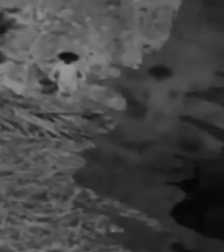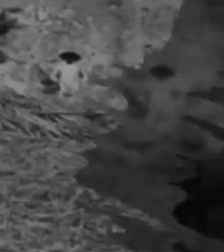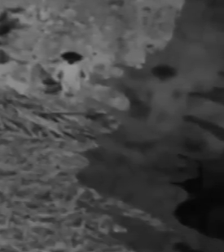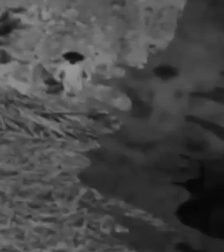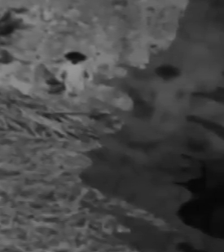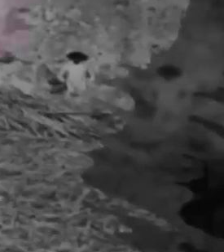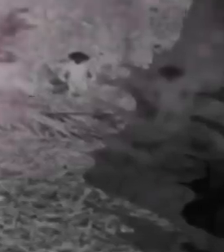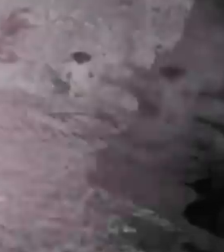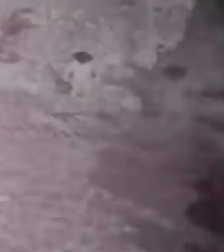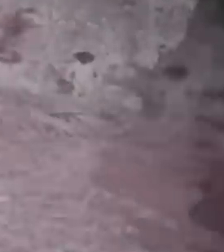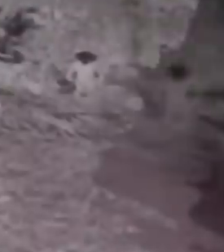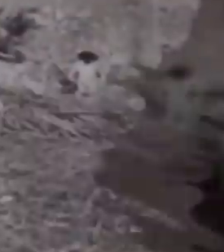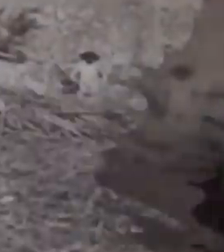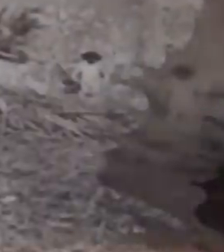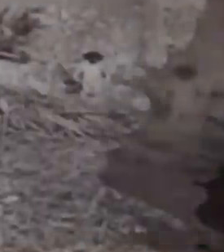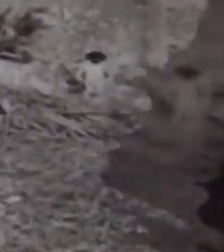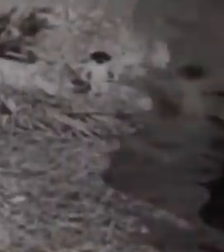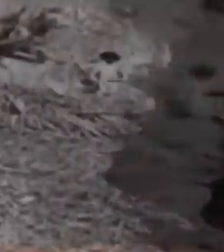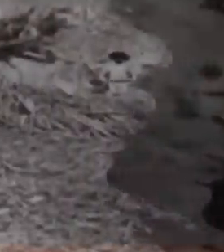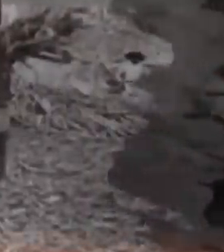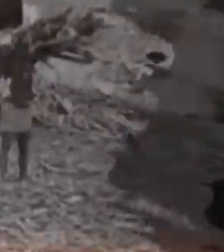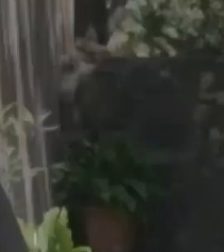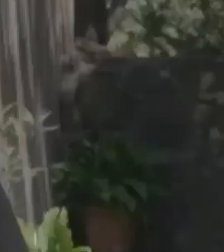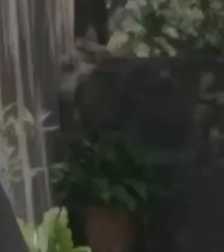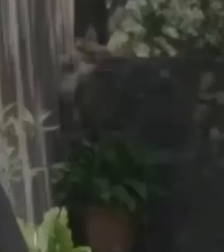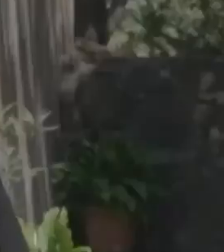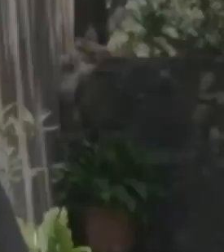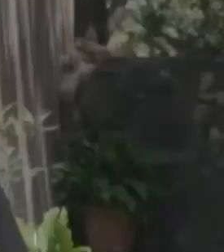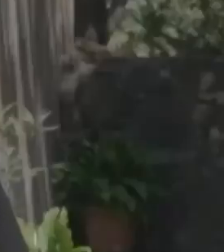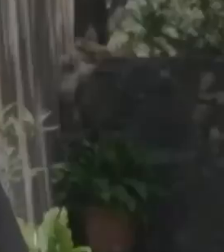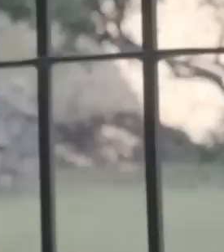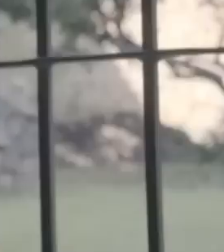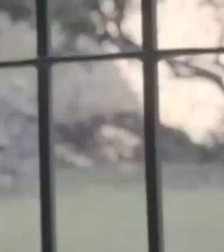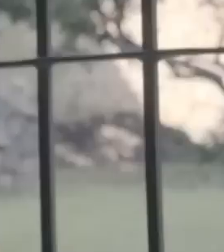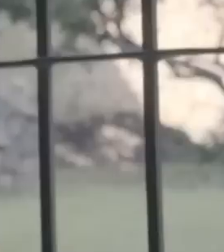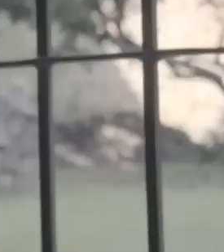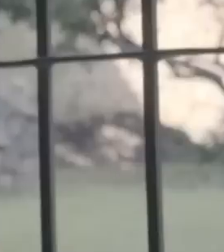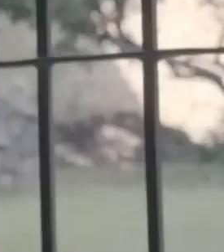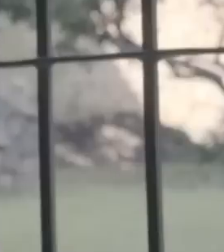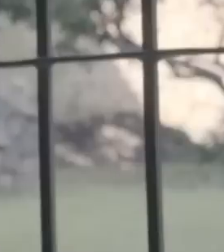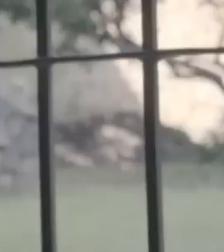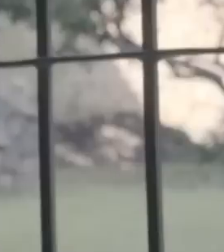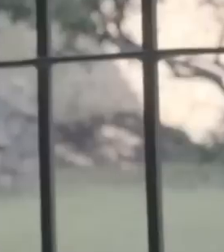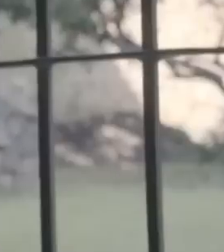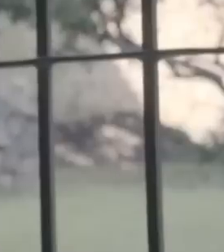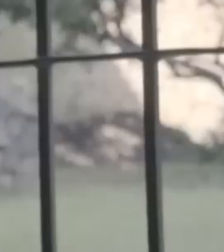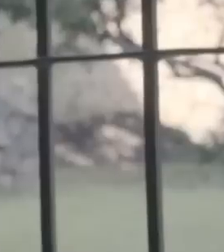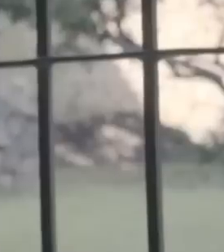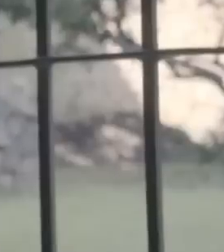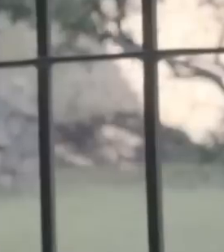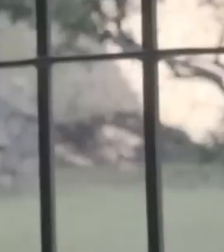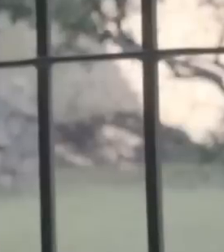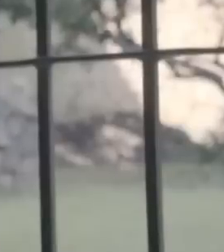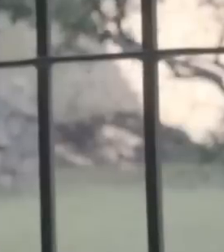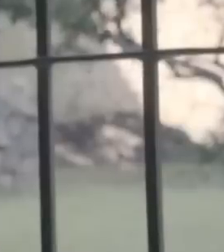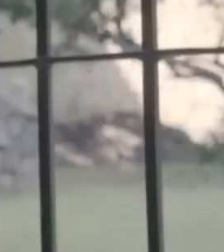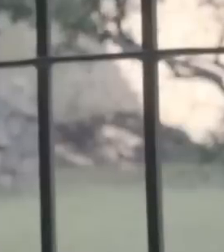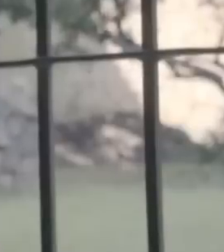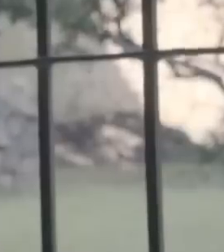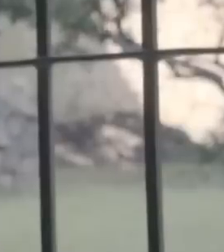la resistencia a la lucha estaba la música porque los corridos nos cuentan historias nos cuentan